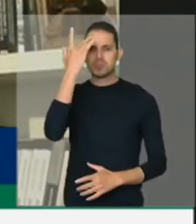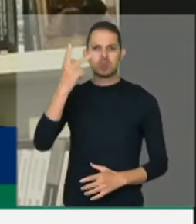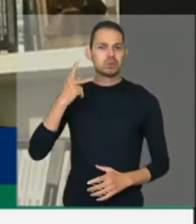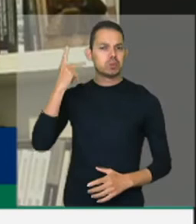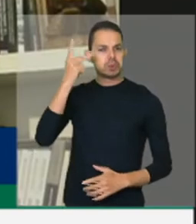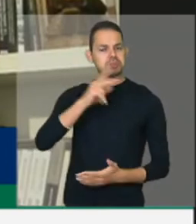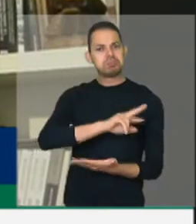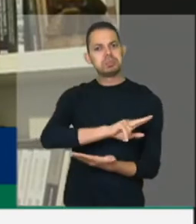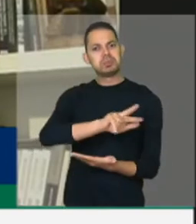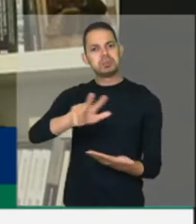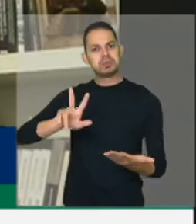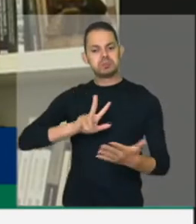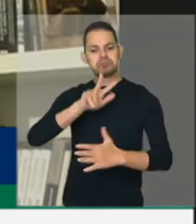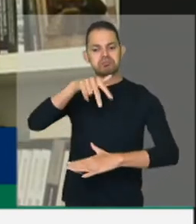É TRIBUNA PARA FALAR DO DIA